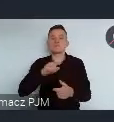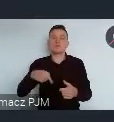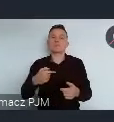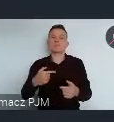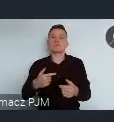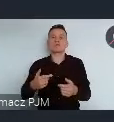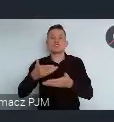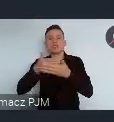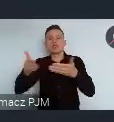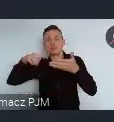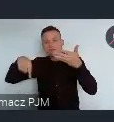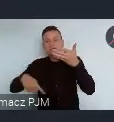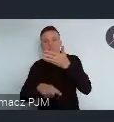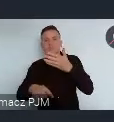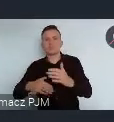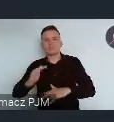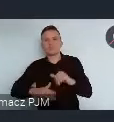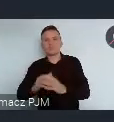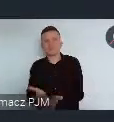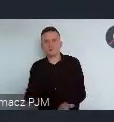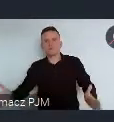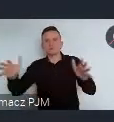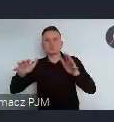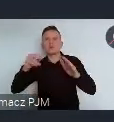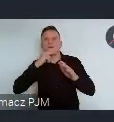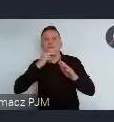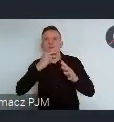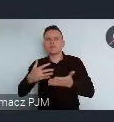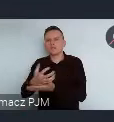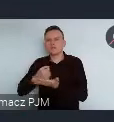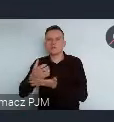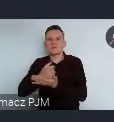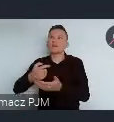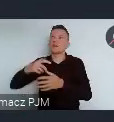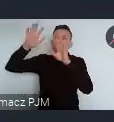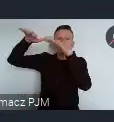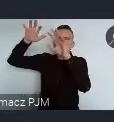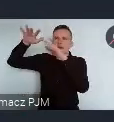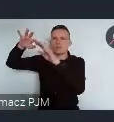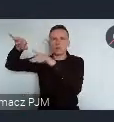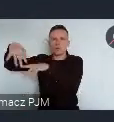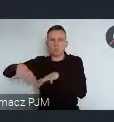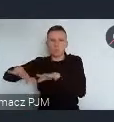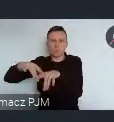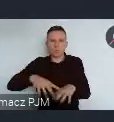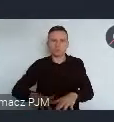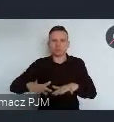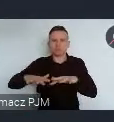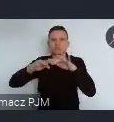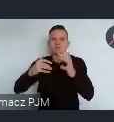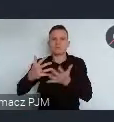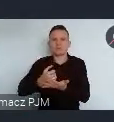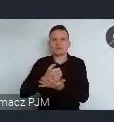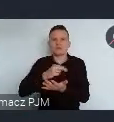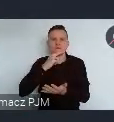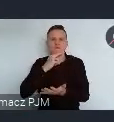polder zalewowy, gromadząc wody opadowe. Więc tych działań naprawdę mamy bardzo dużo.